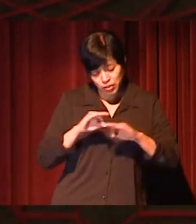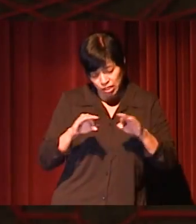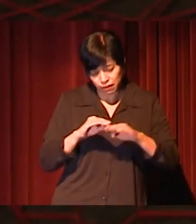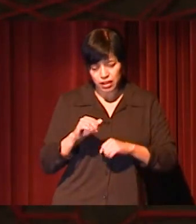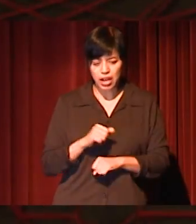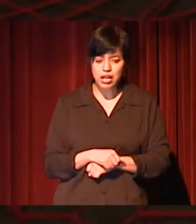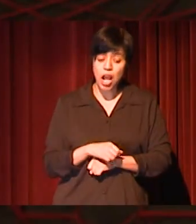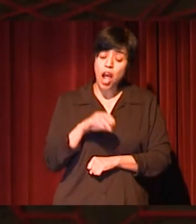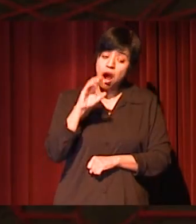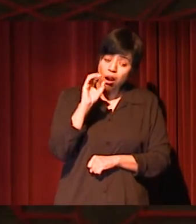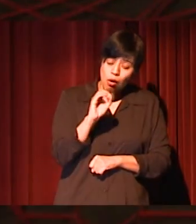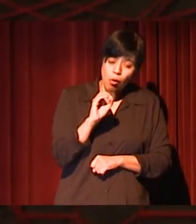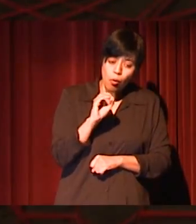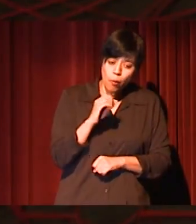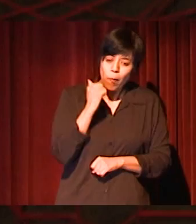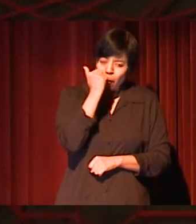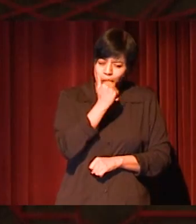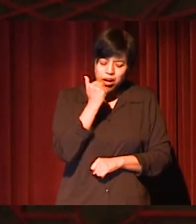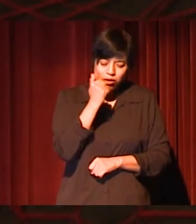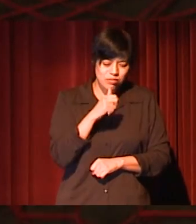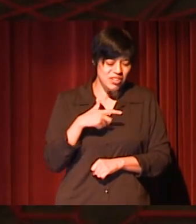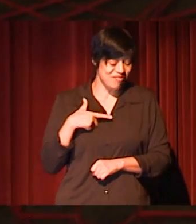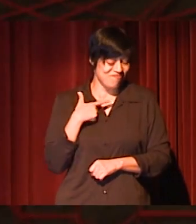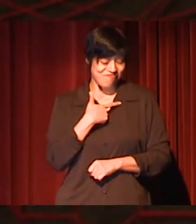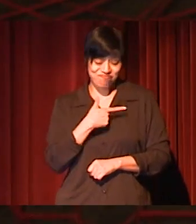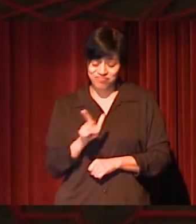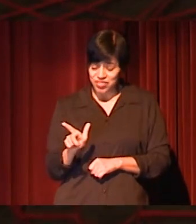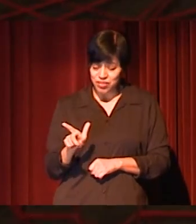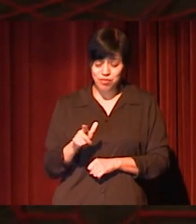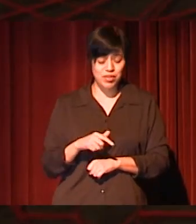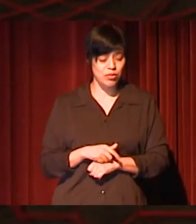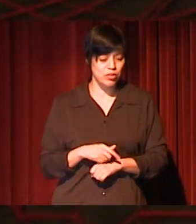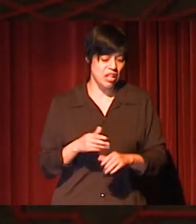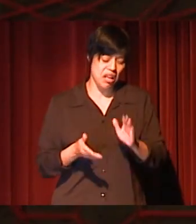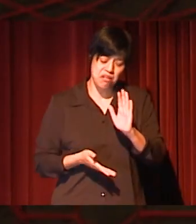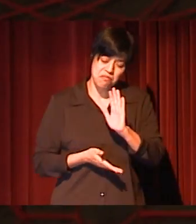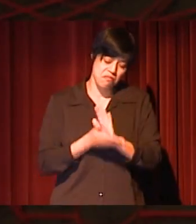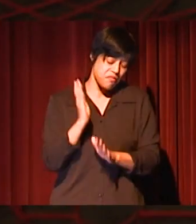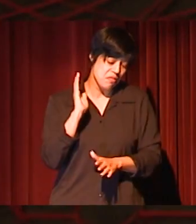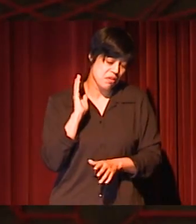Cuando llega alguna alumna y te dice: "Esto no es lo mío, estudiar no es lo mío, voy a dejar la escuela".